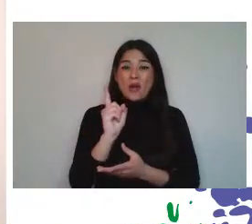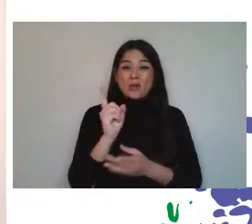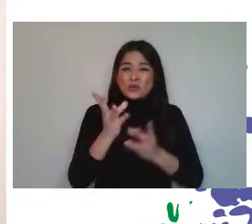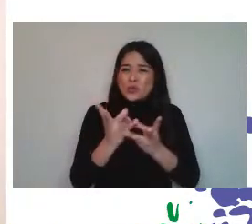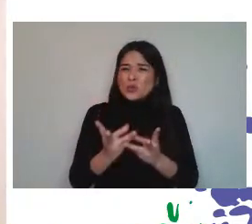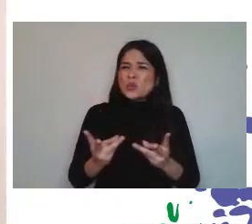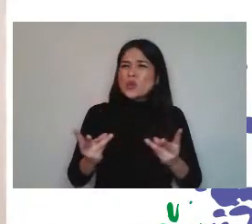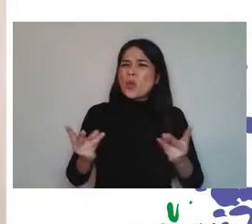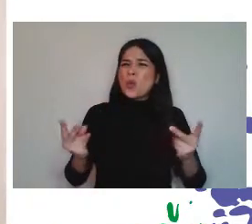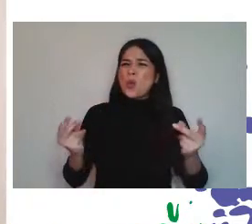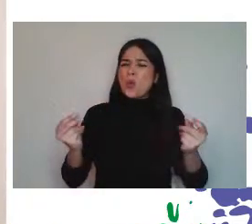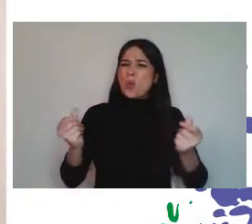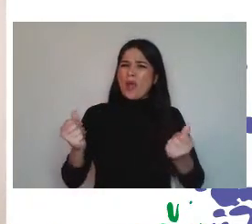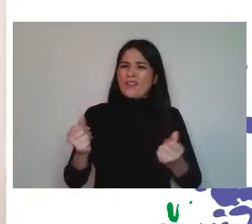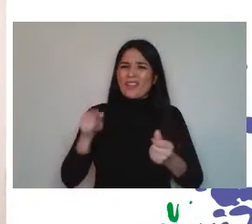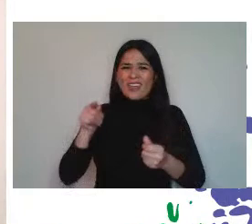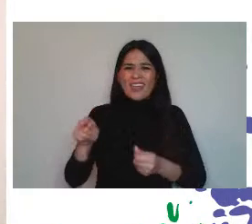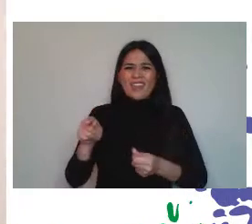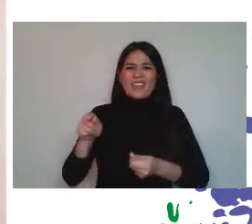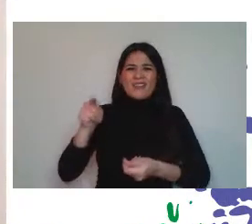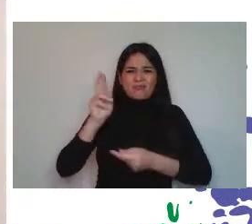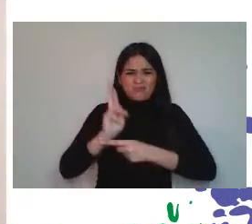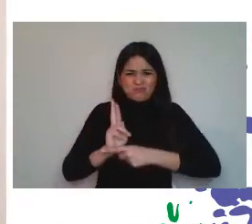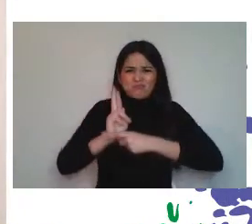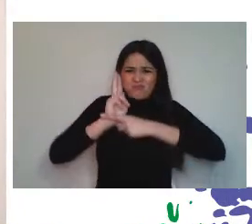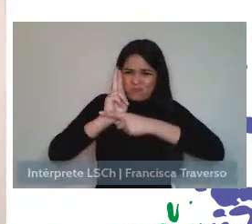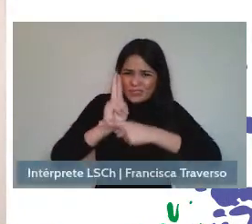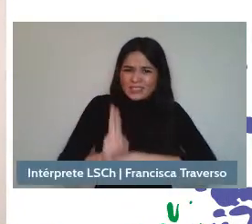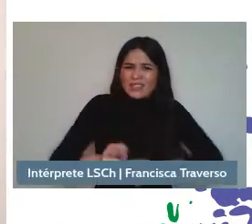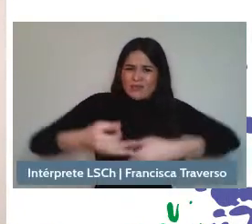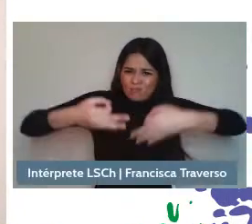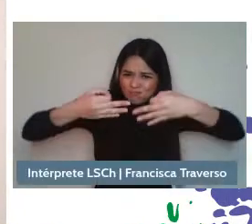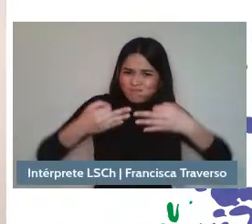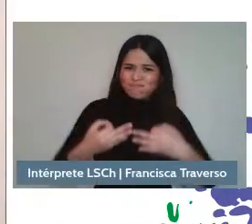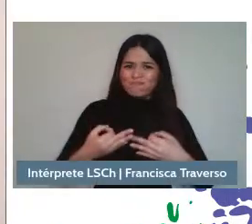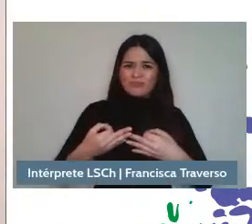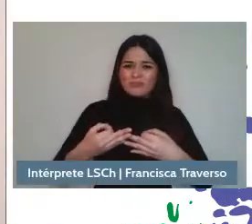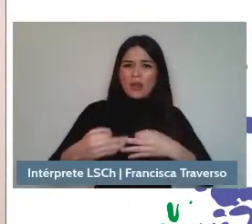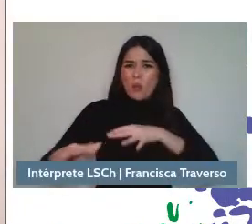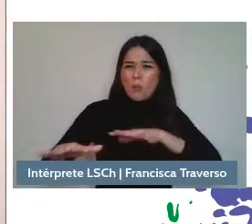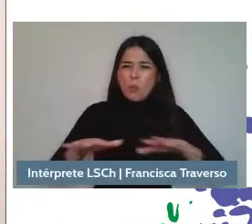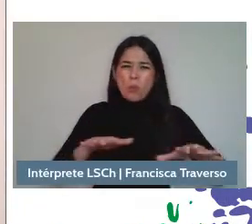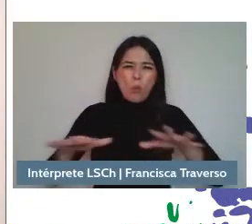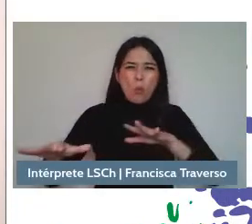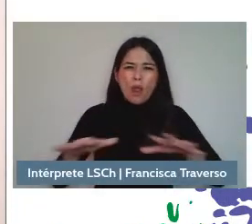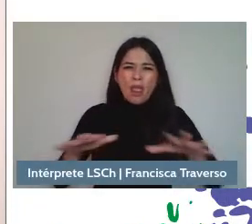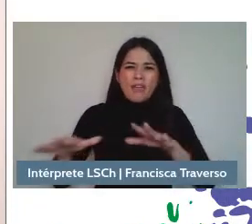No, ella pisa fuerte, retumba, remueve, golpea. Yo la he visto.